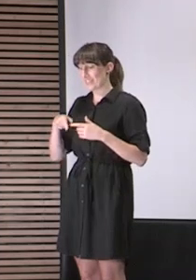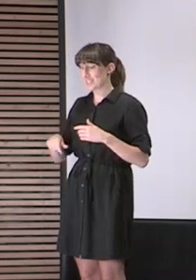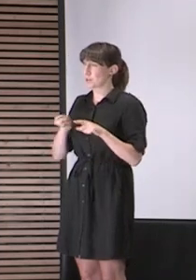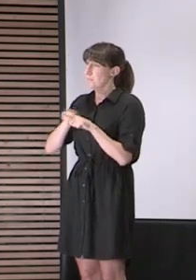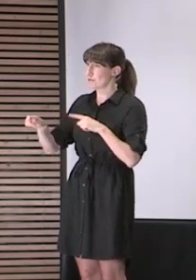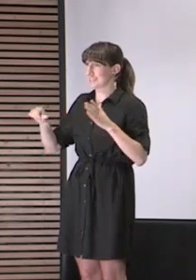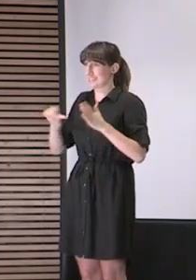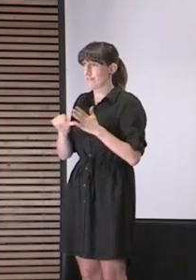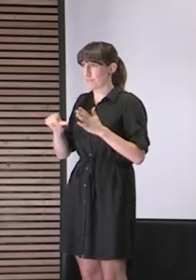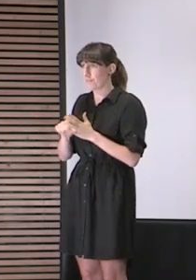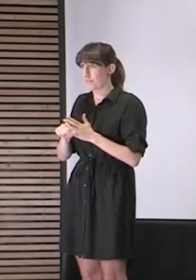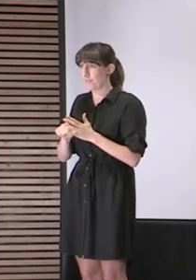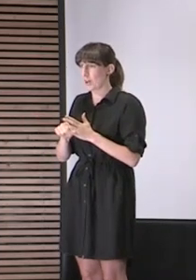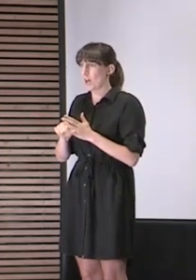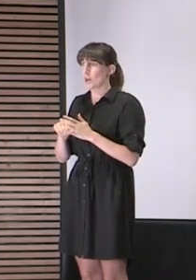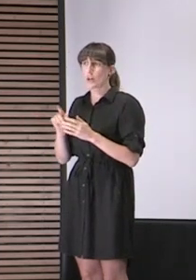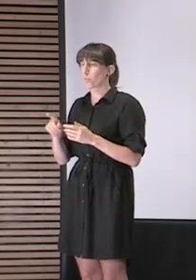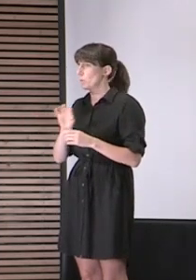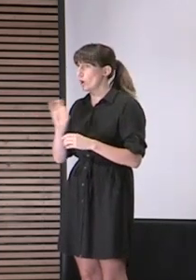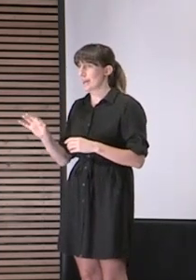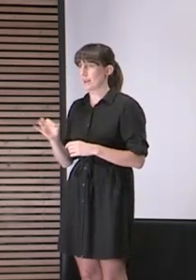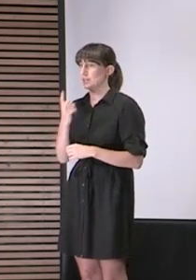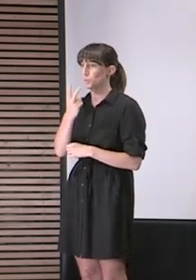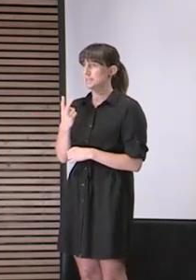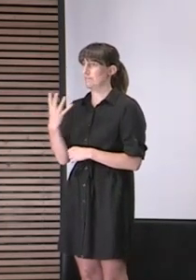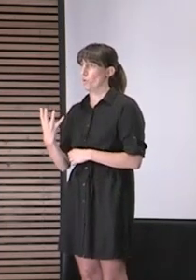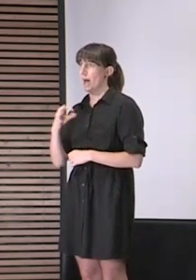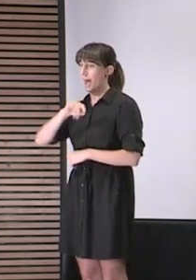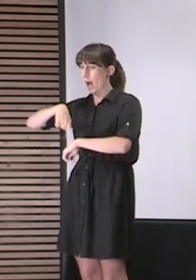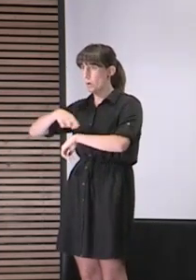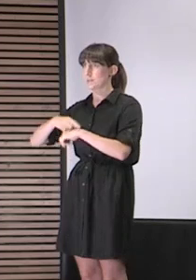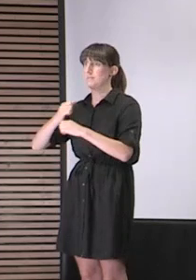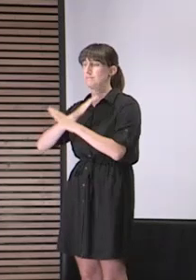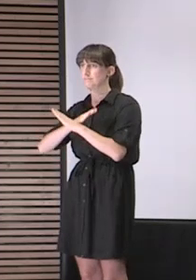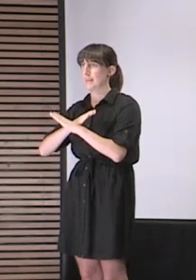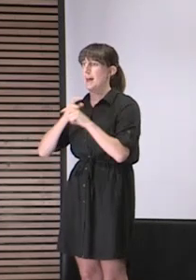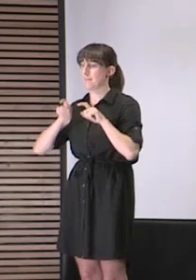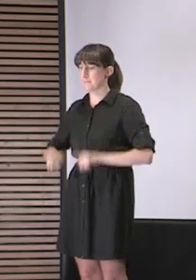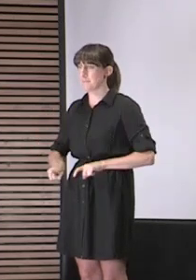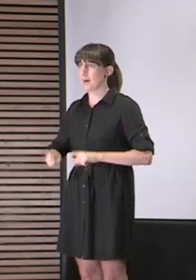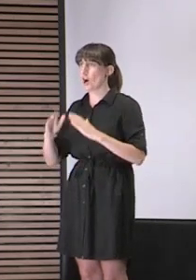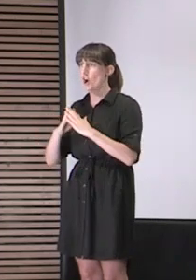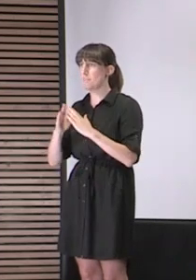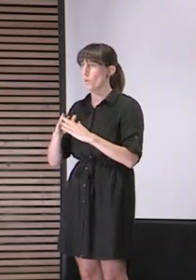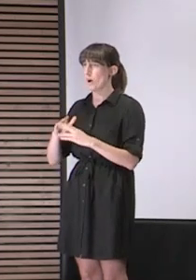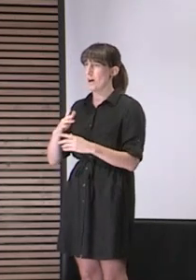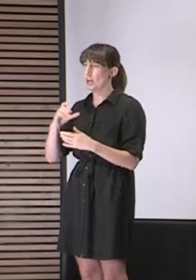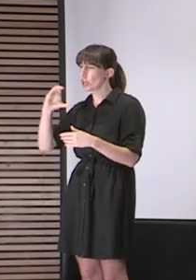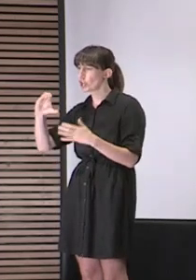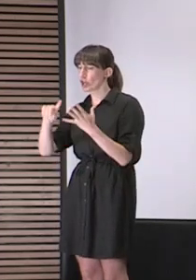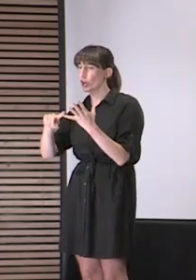en el que estamos. Necesitamos